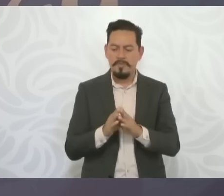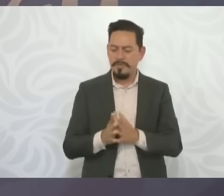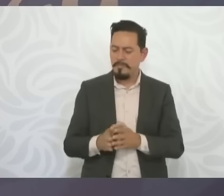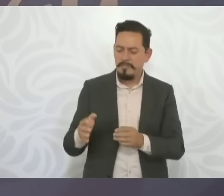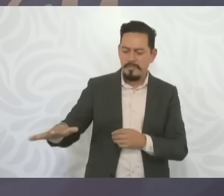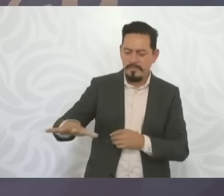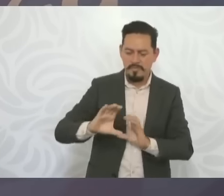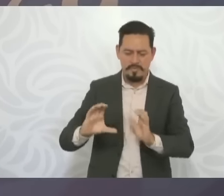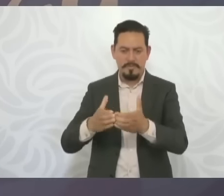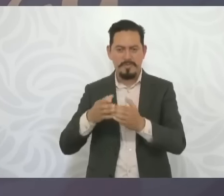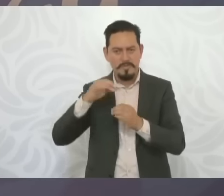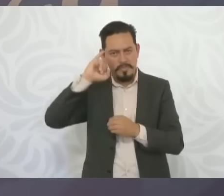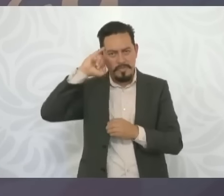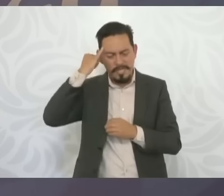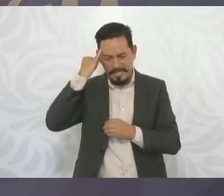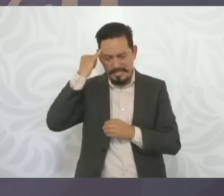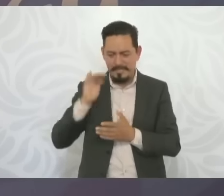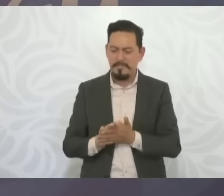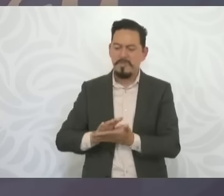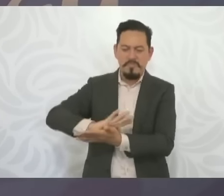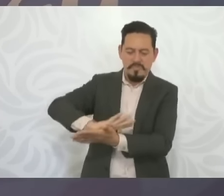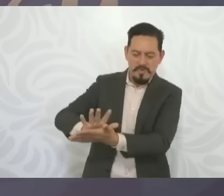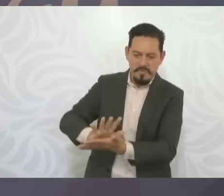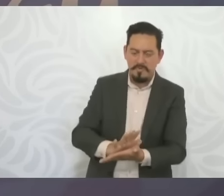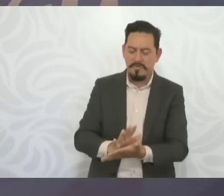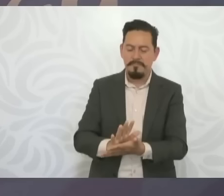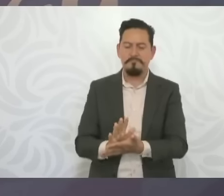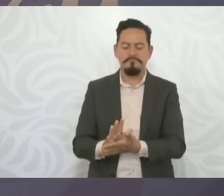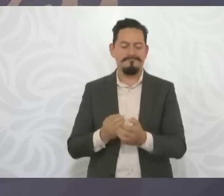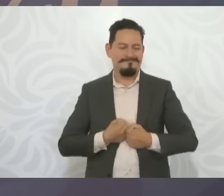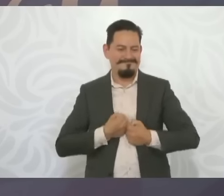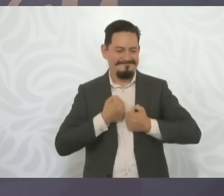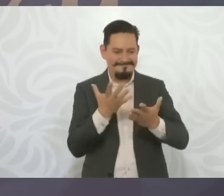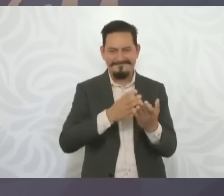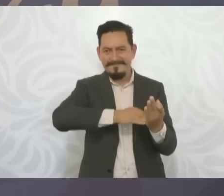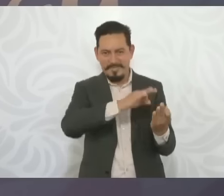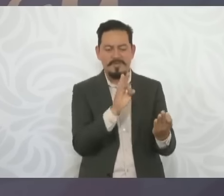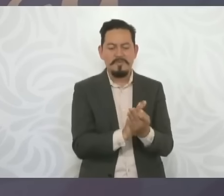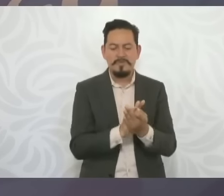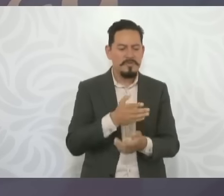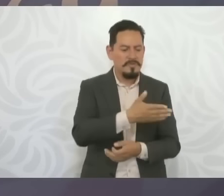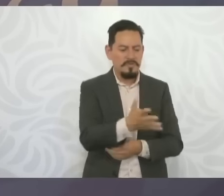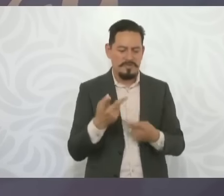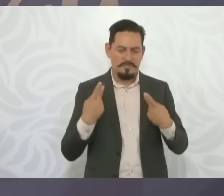despojadas, del bitumen derramado en los montes y lagunas, del sudor y la fatiga de los trabajadores